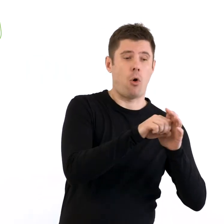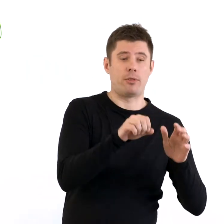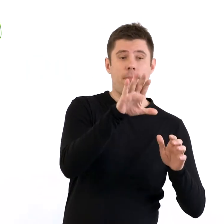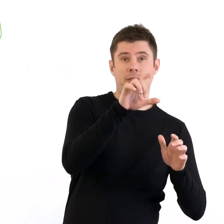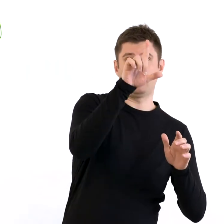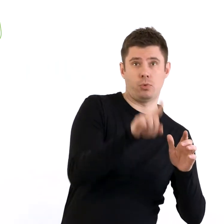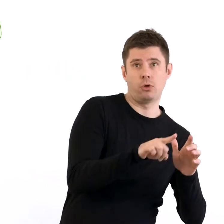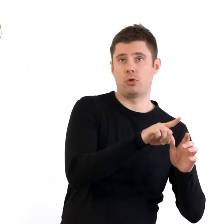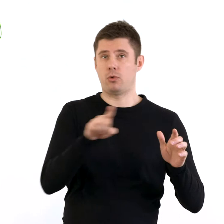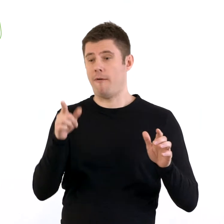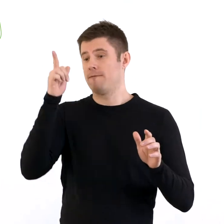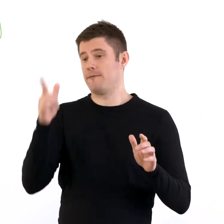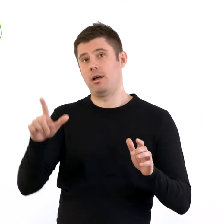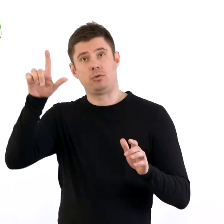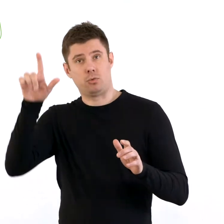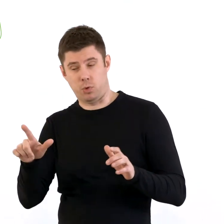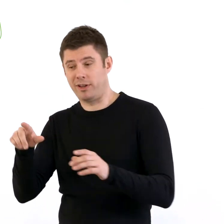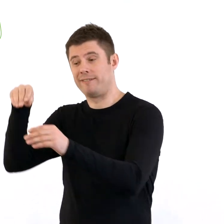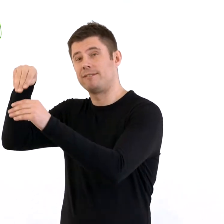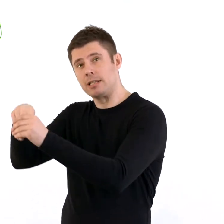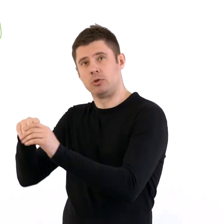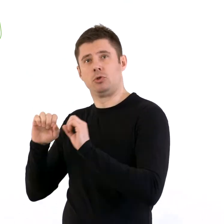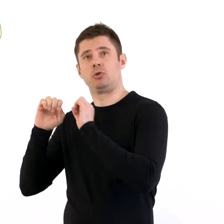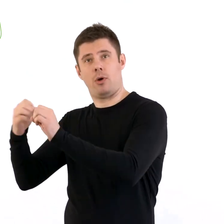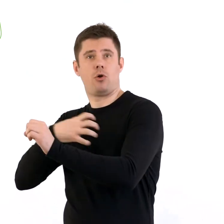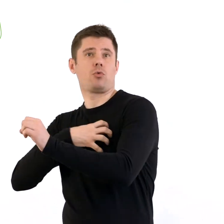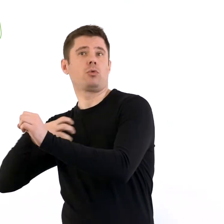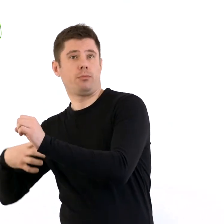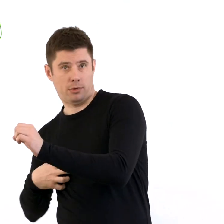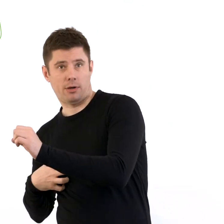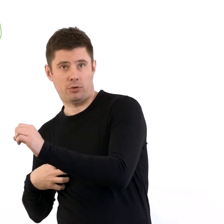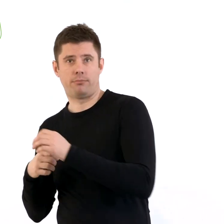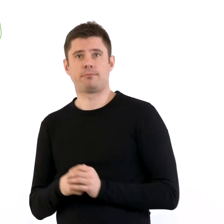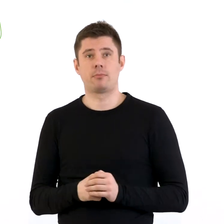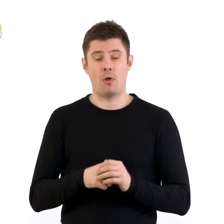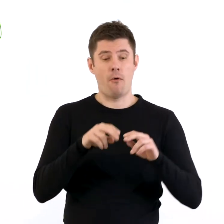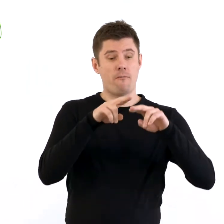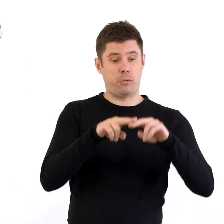od 500 zł (dla fundacji bez działalności gospodarczej) do 2000 zł (w fundacjach prowadzących działalność gospodarczą).